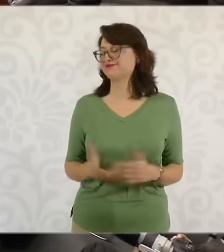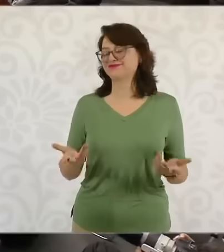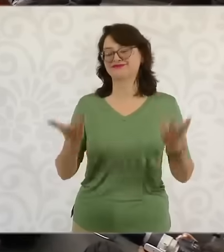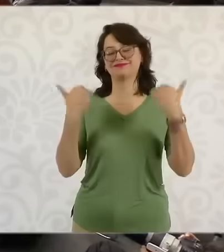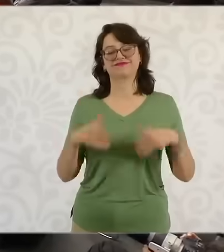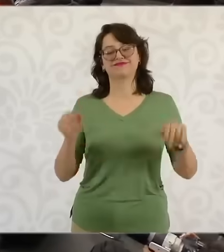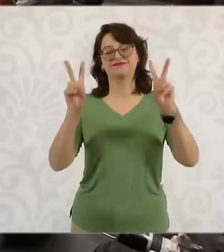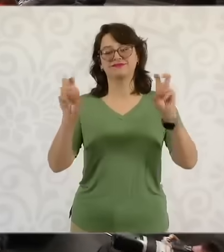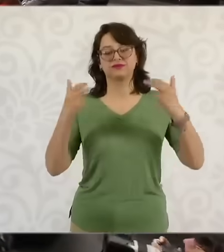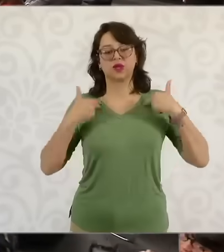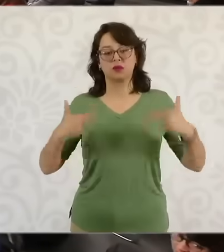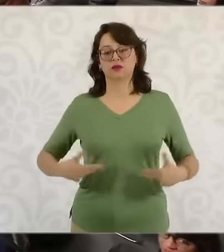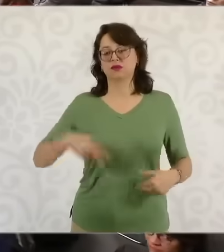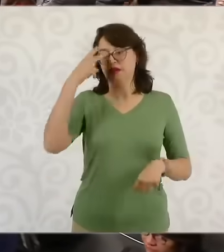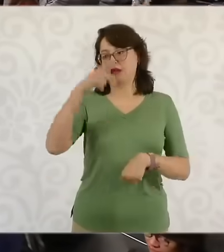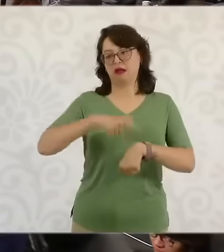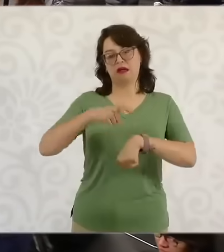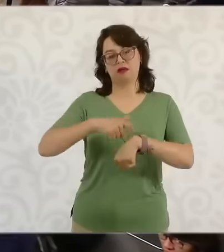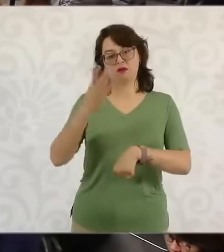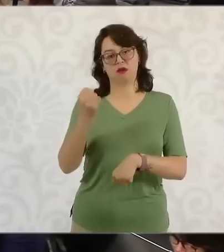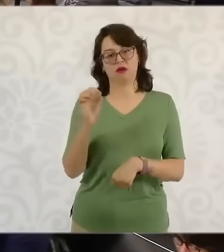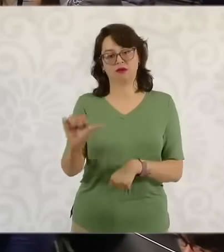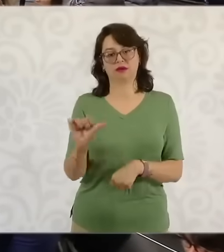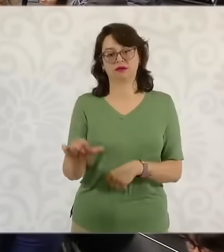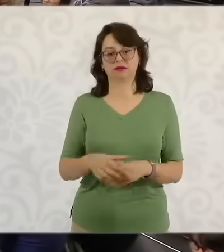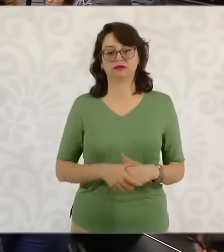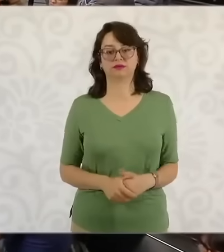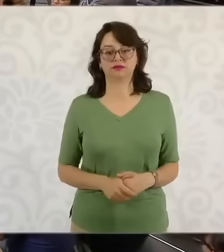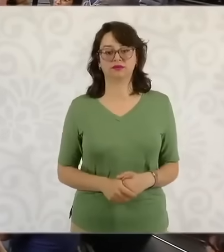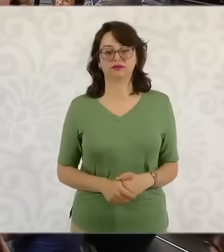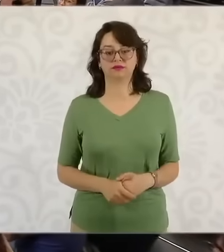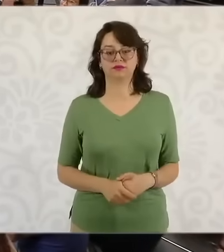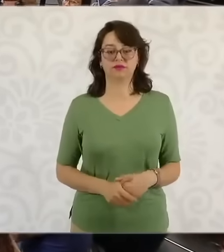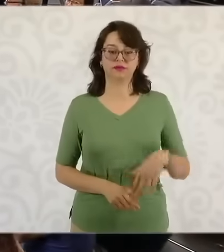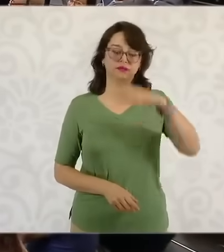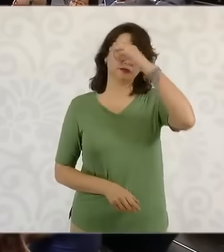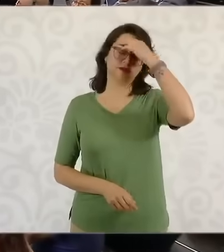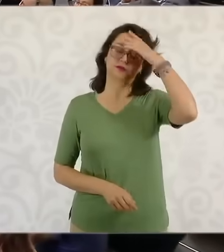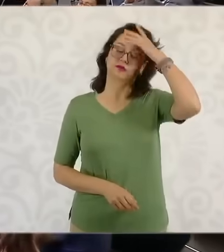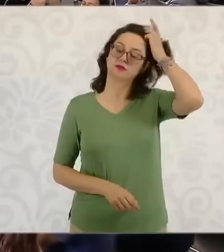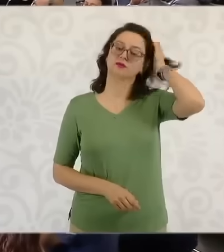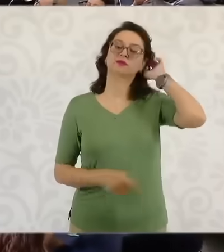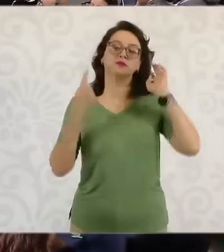ya son 9:16 el gobernador de Chiapas acaba de denunciar que los policías de Guatemala